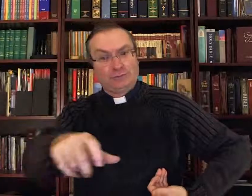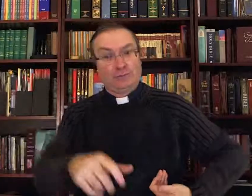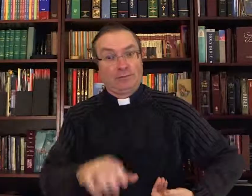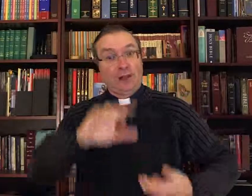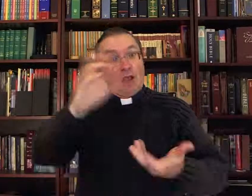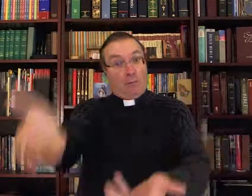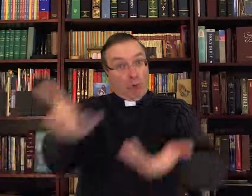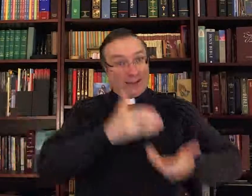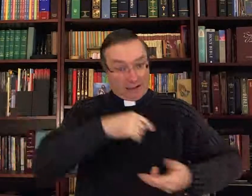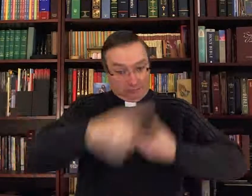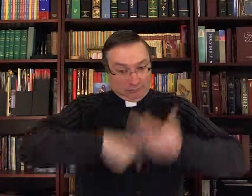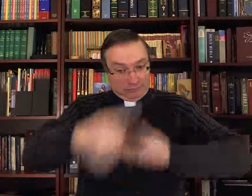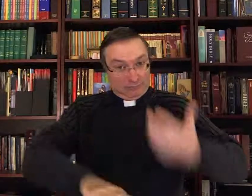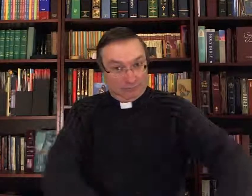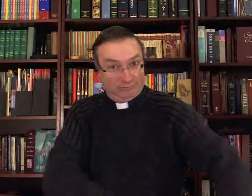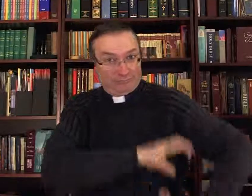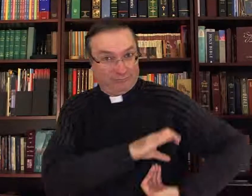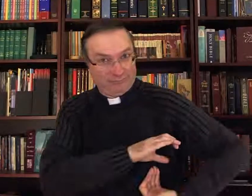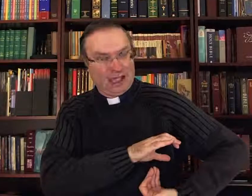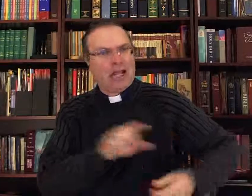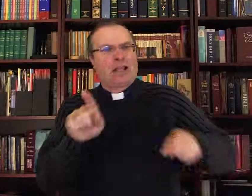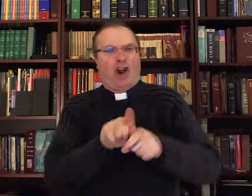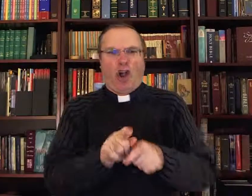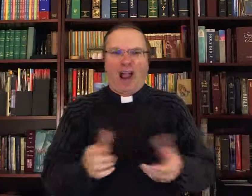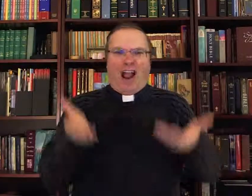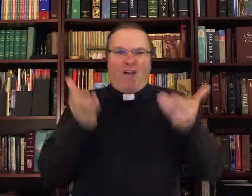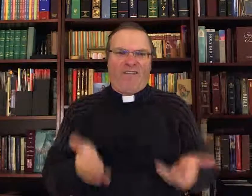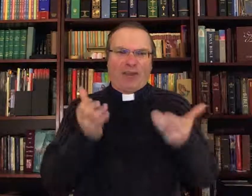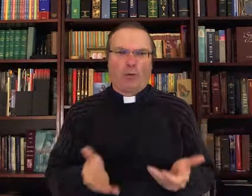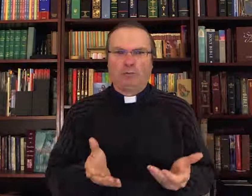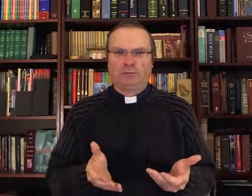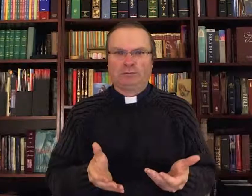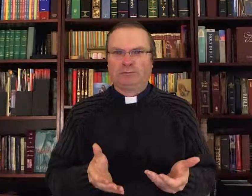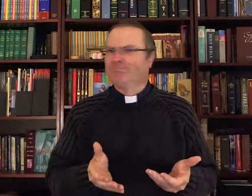Apporter un brancard est vu comme un fardeau,